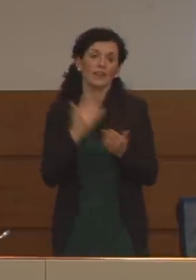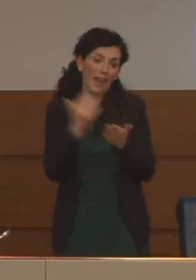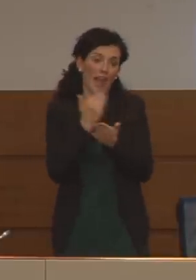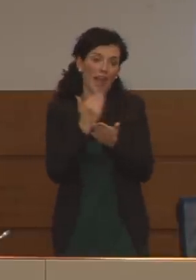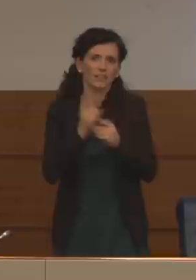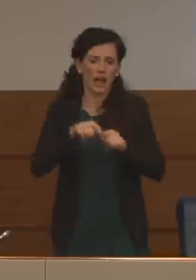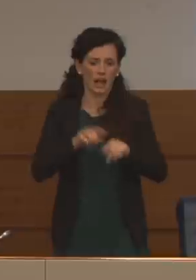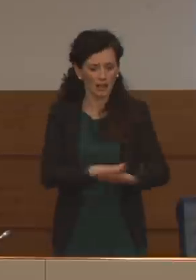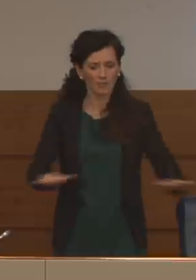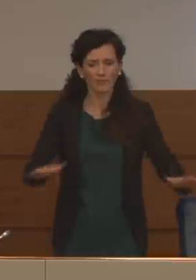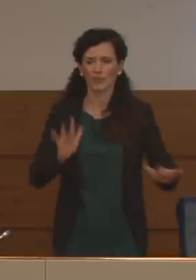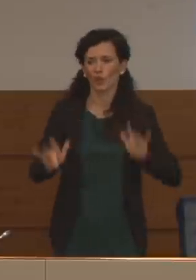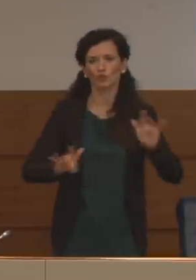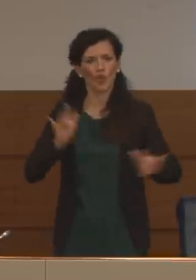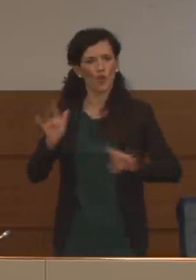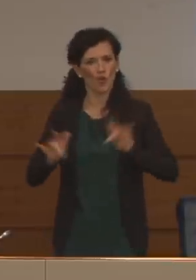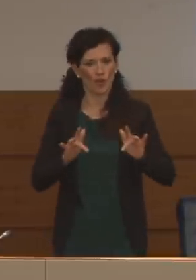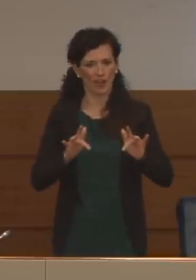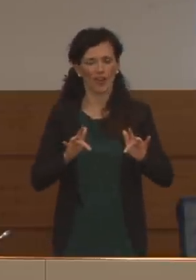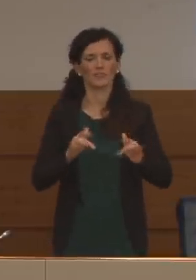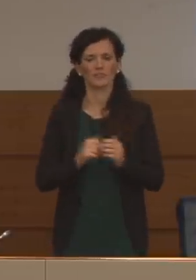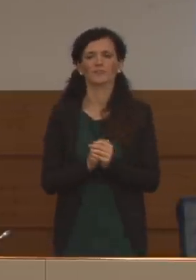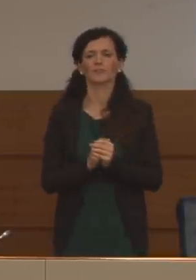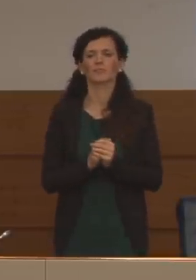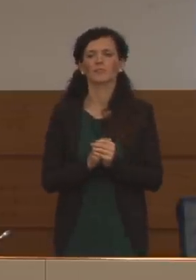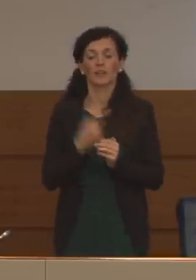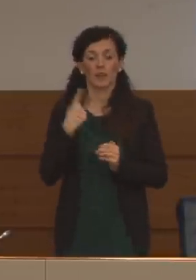Abbiamo anche sempre detto che accanto a questa igiene personale è molto